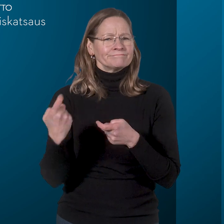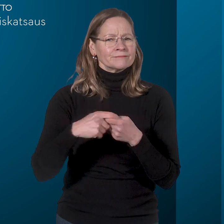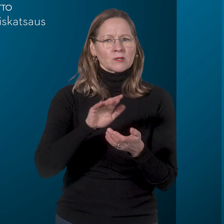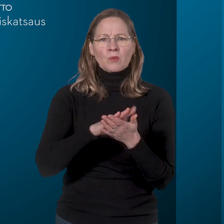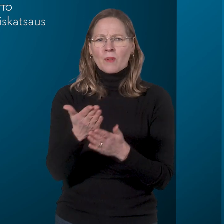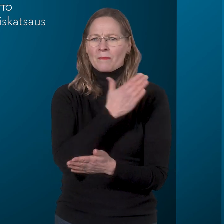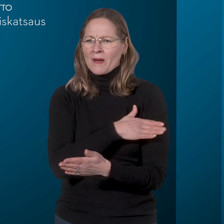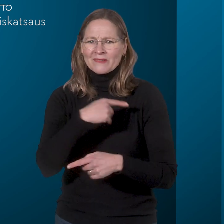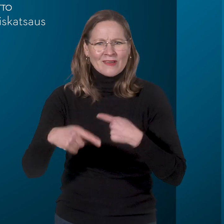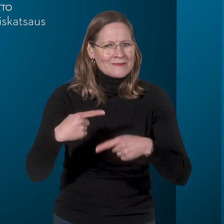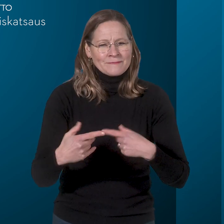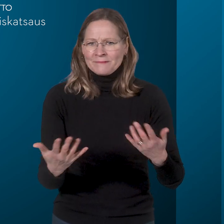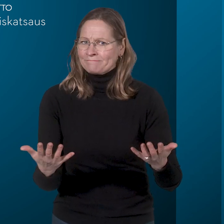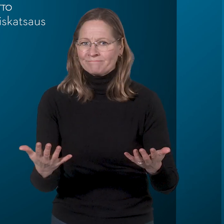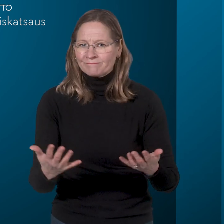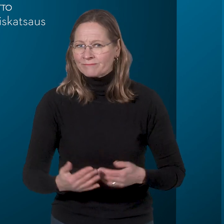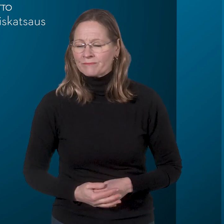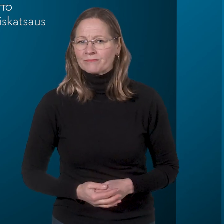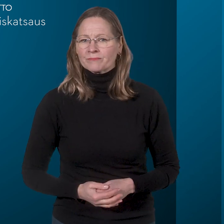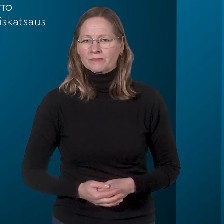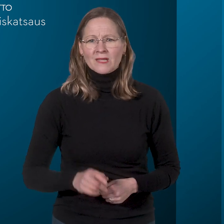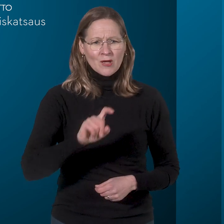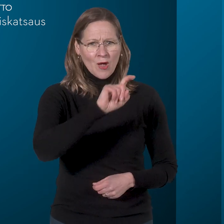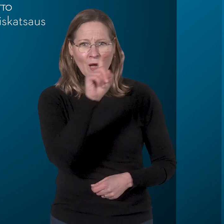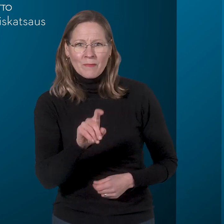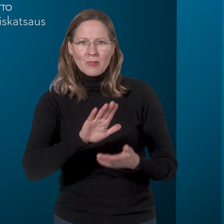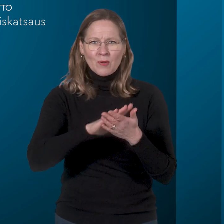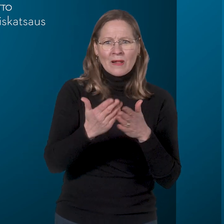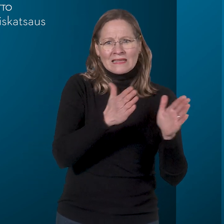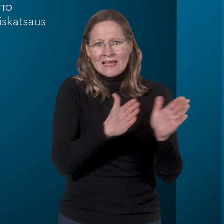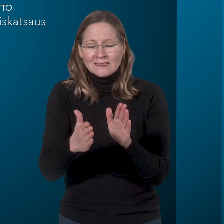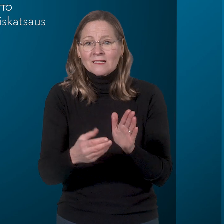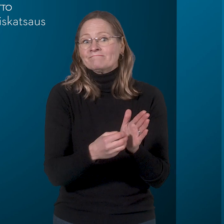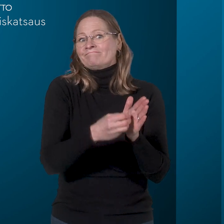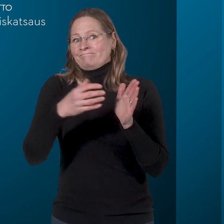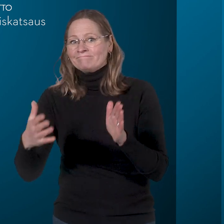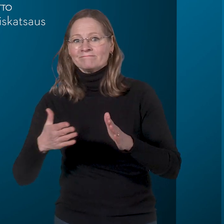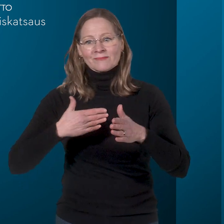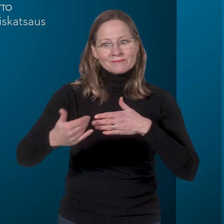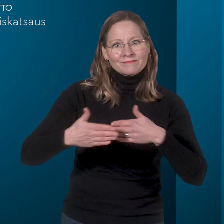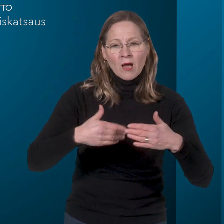tulkkauspalvelun toimivuudesta. Ongelmat tulkkauksen järjestämisessä ovat hankaloittaneet -